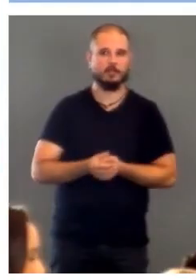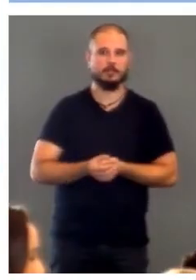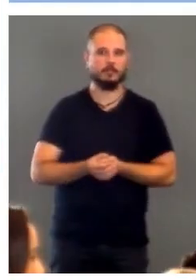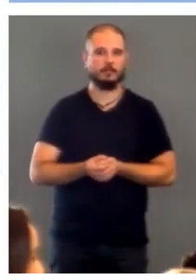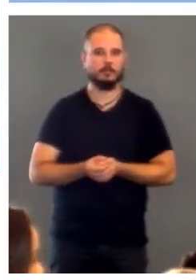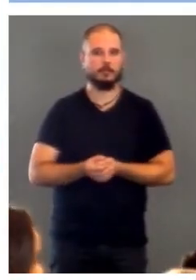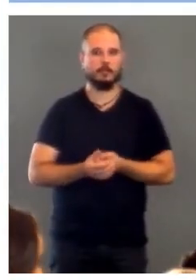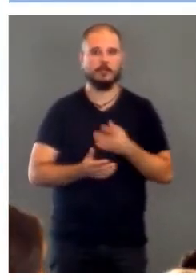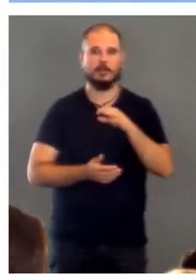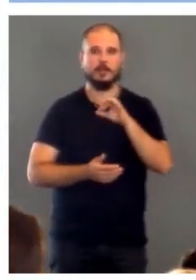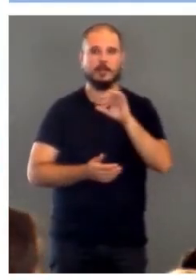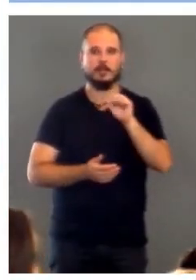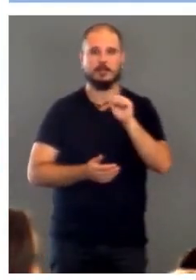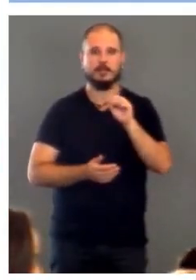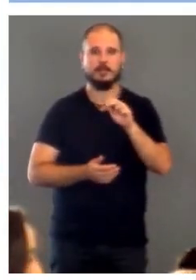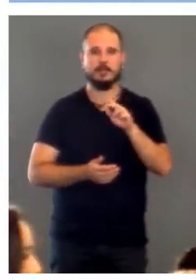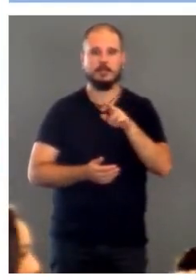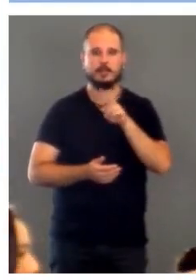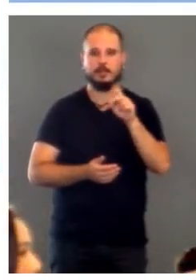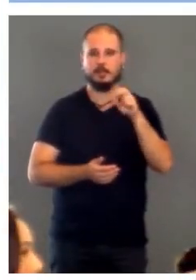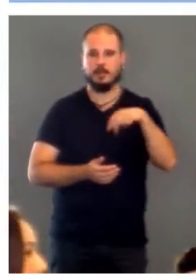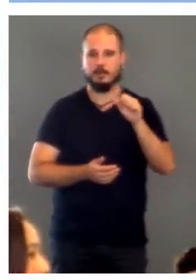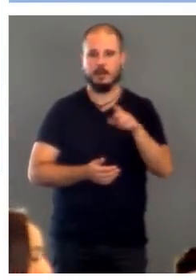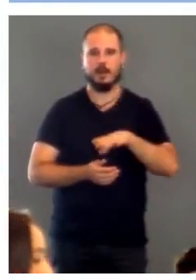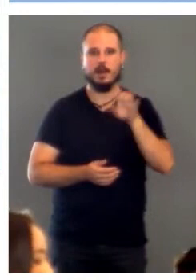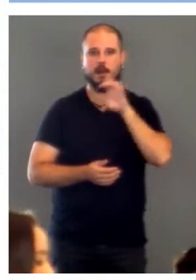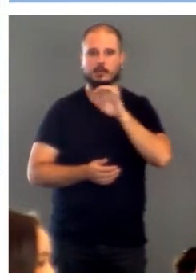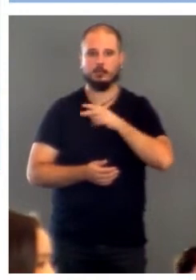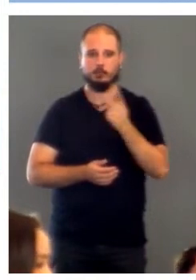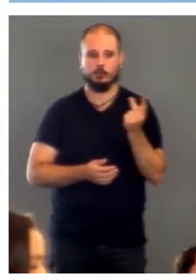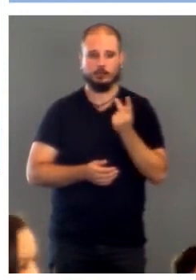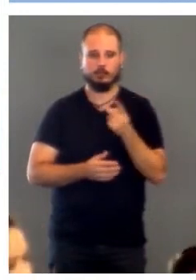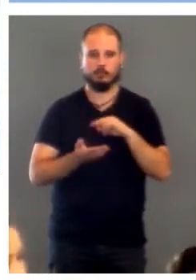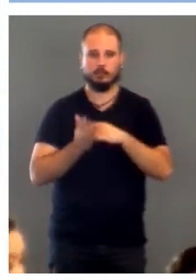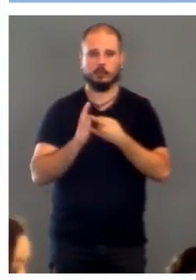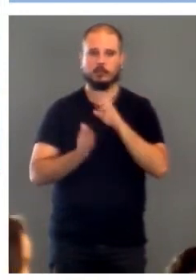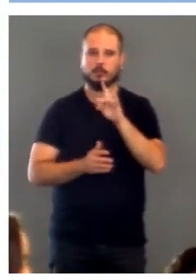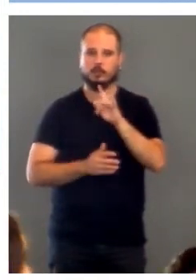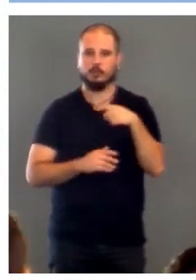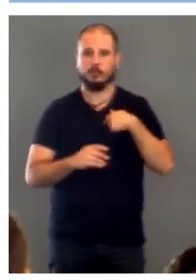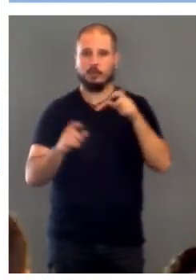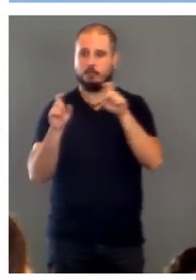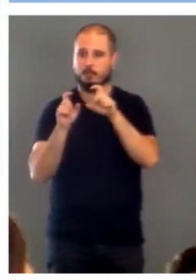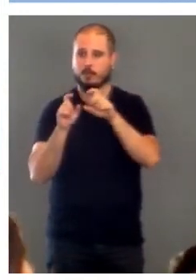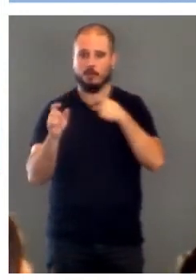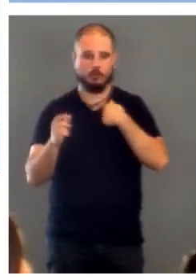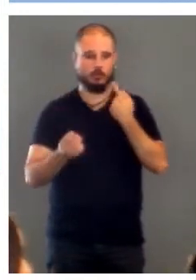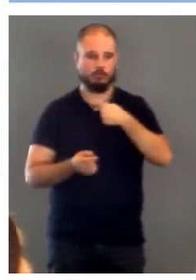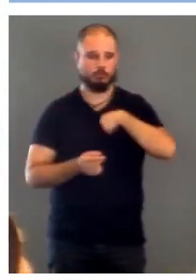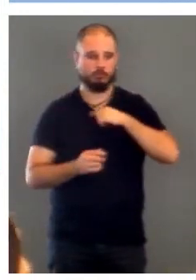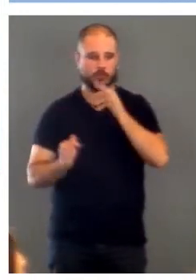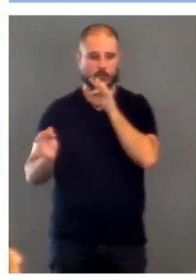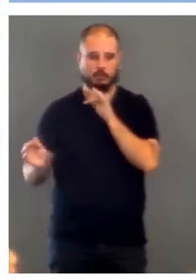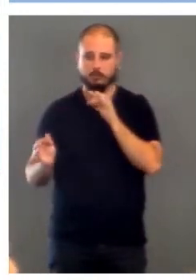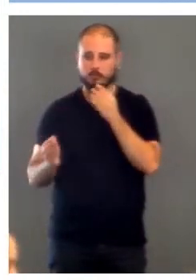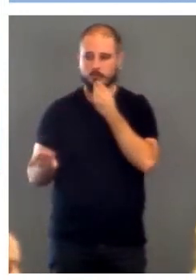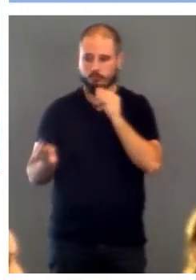Sabana aventura es vuestro proyecto Así es sabana Aventura es una empresa que la La cogimos de traspaso Eh vamos a cumplir un año